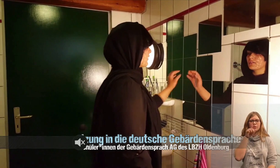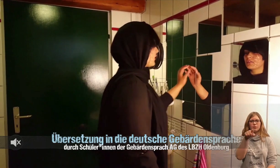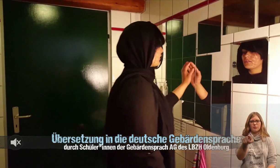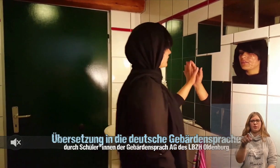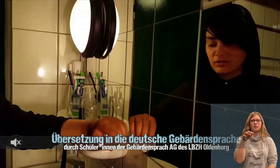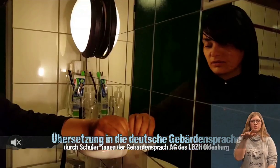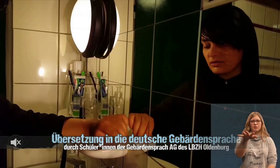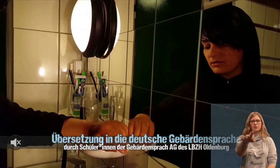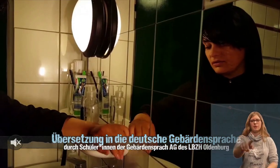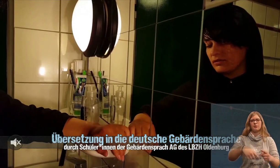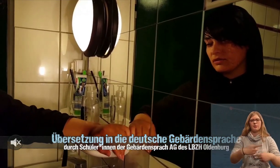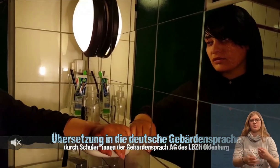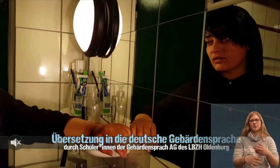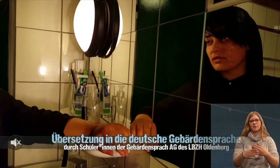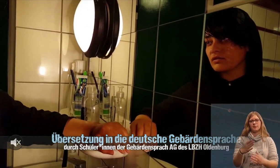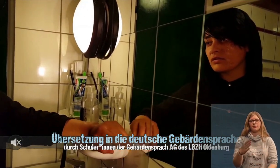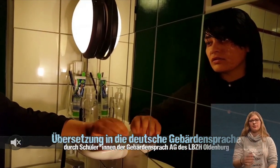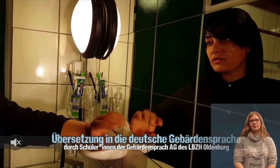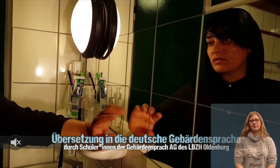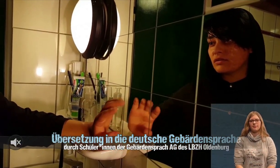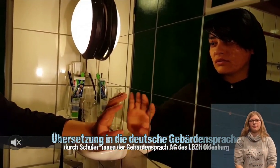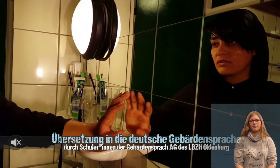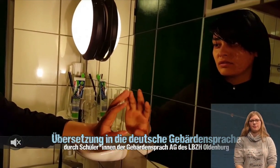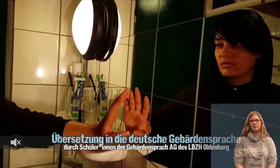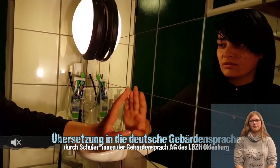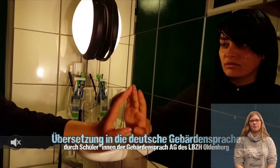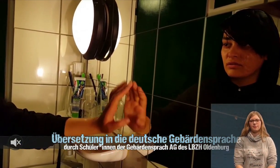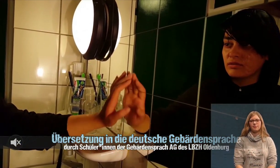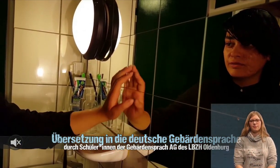Nur du hast für immer diese Wunde.